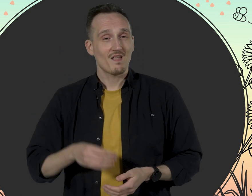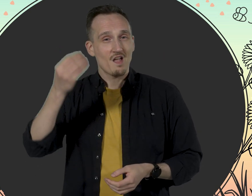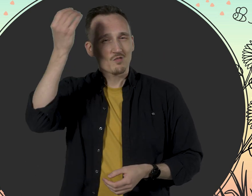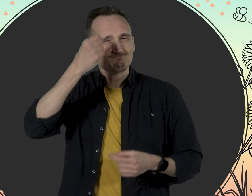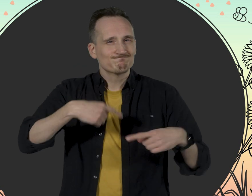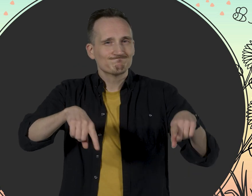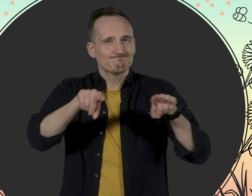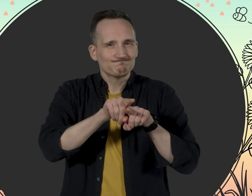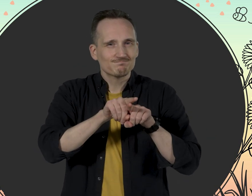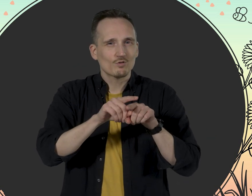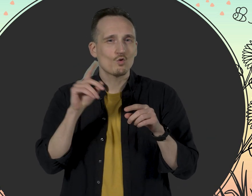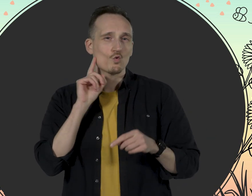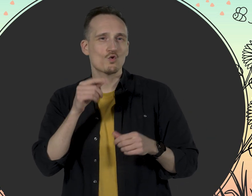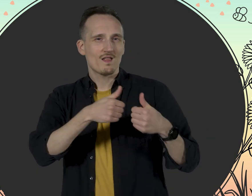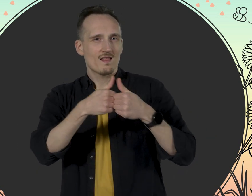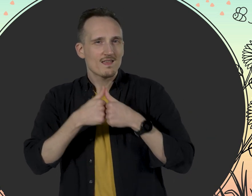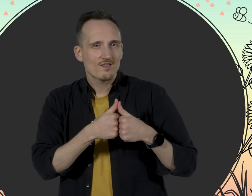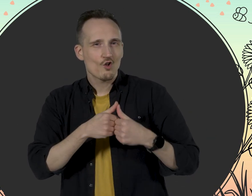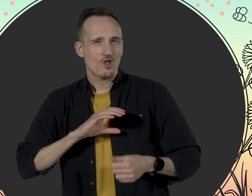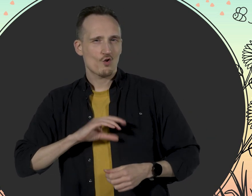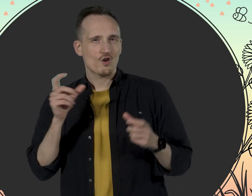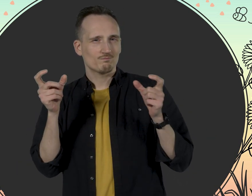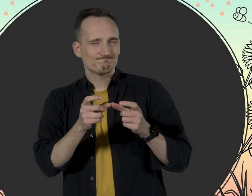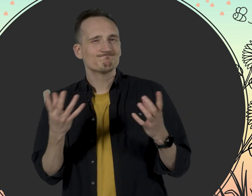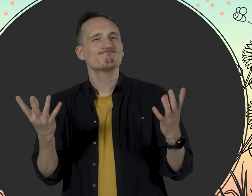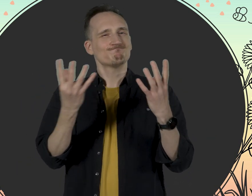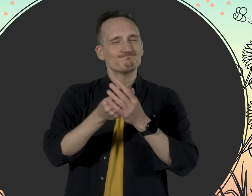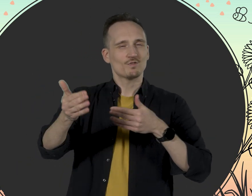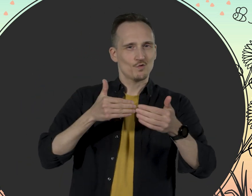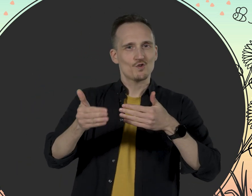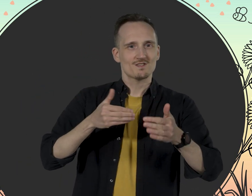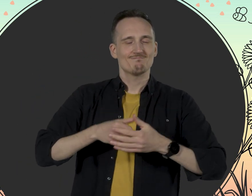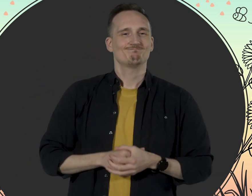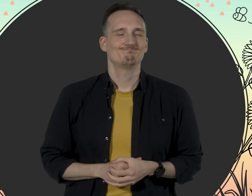Kurssin toteuttaa Kuurojen Liitto yhteistyössä CODA-yhdistys ry:n kanssa.